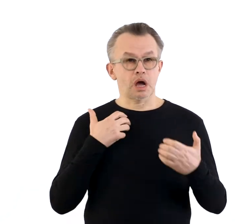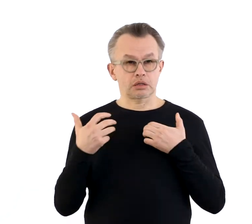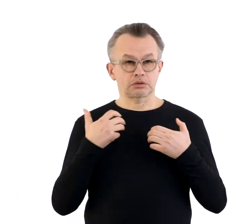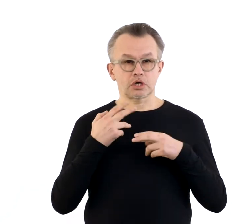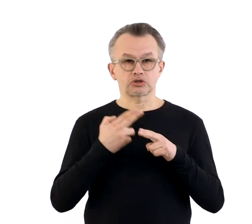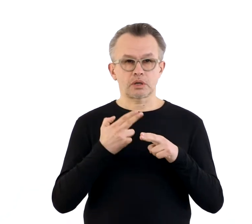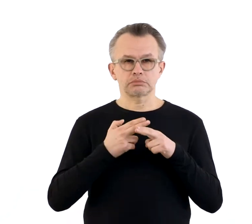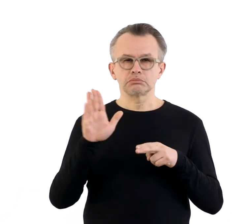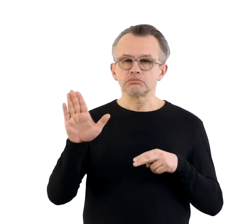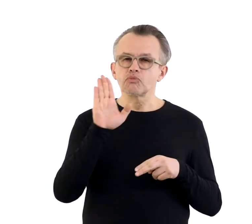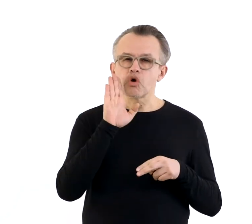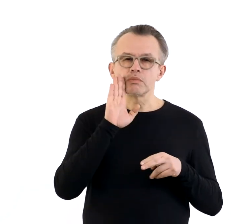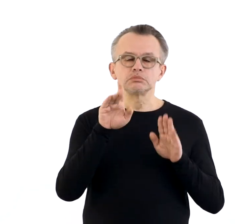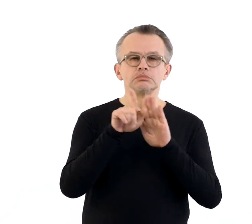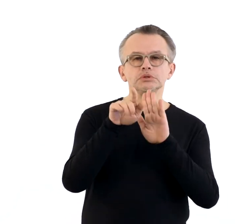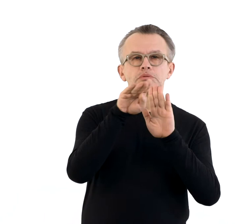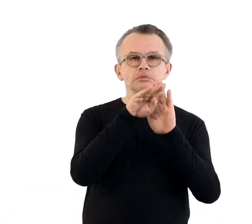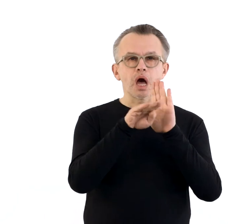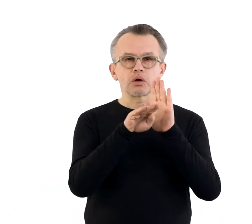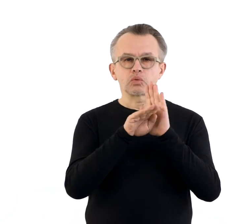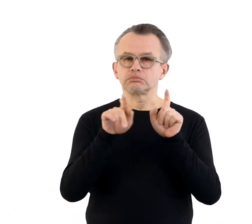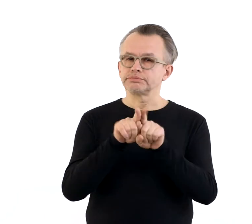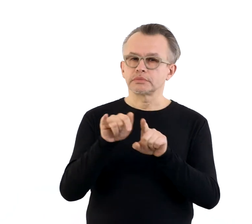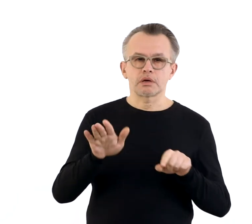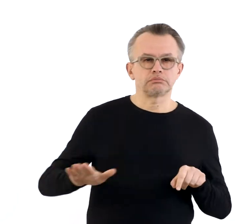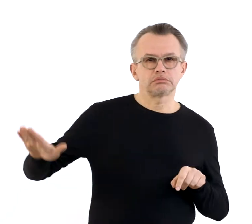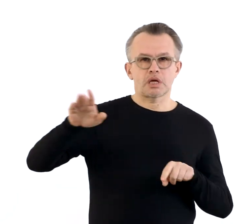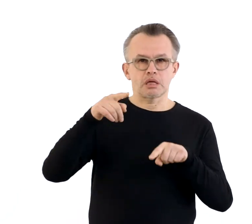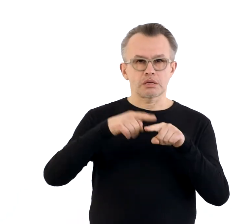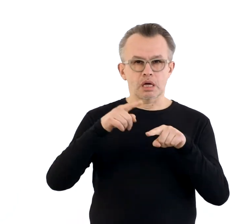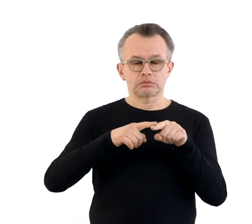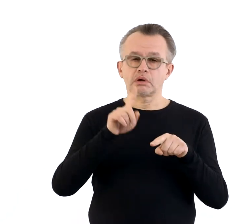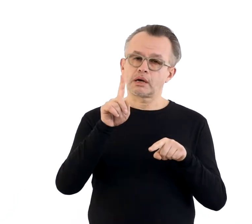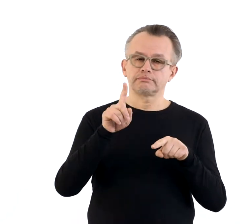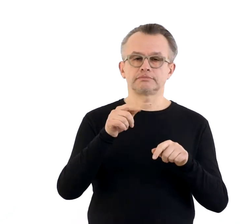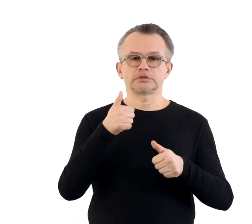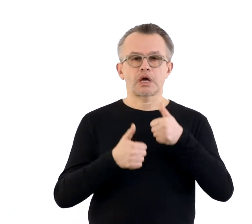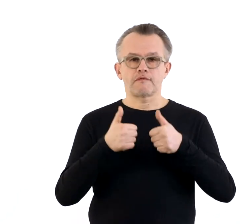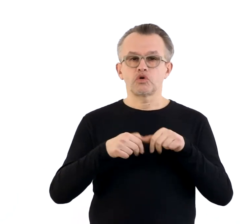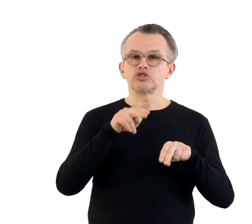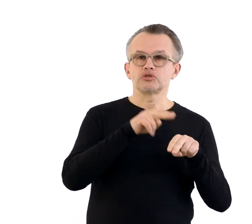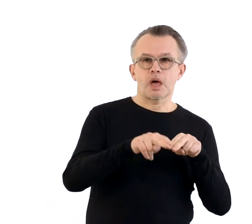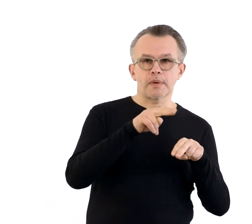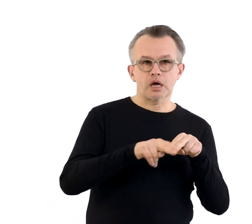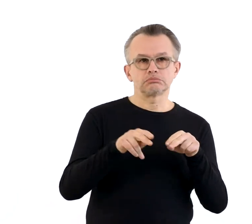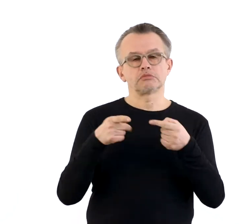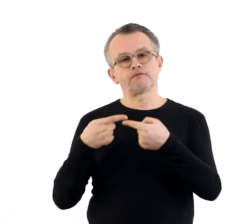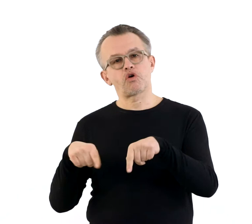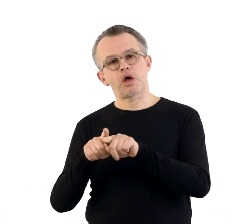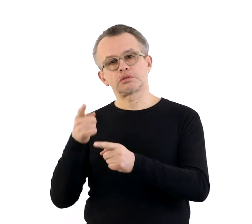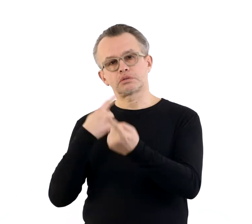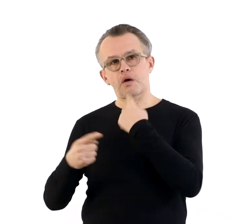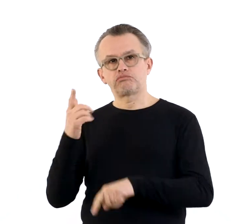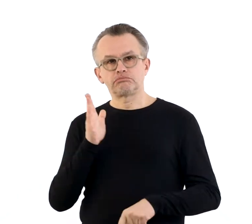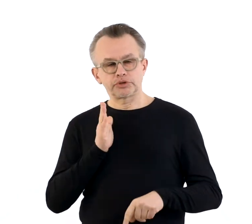Artysta rzymski miał podobny status jak w Grecji – był jedynie rzemieślnikiem i wykonawcą zamówień.